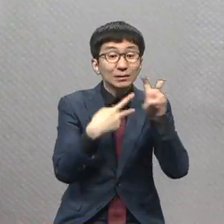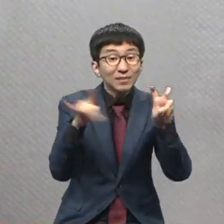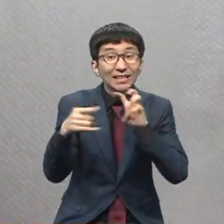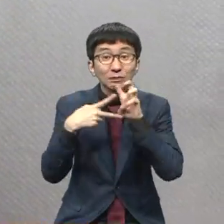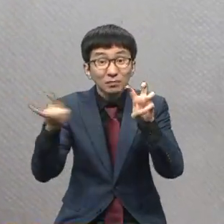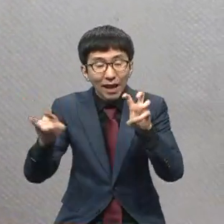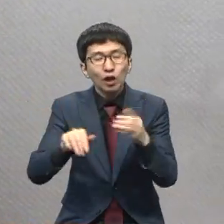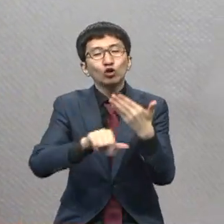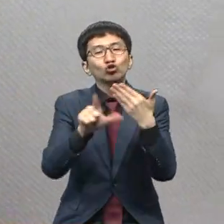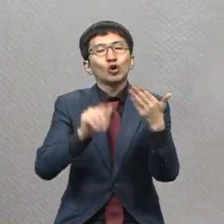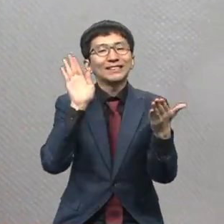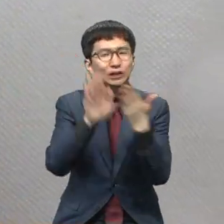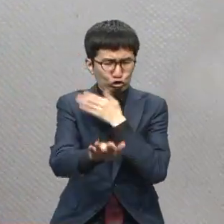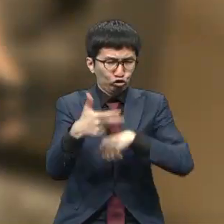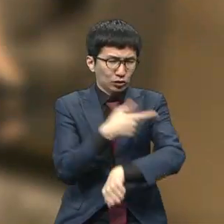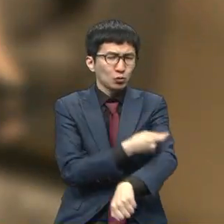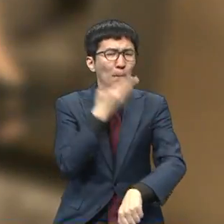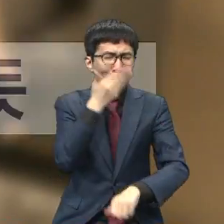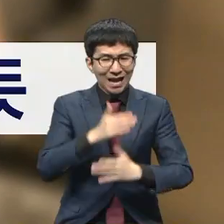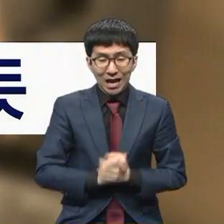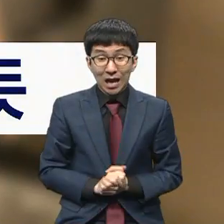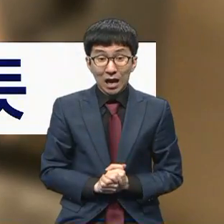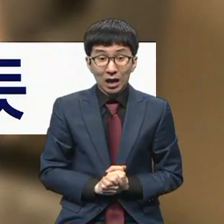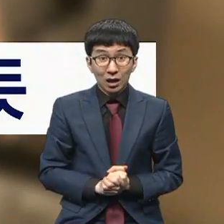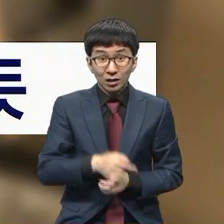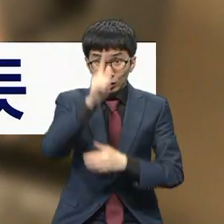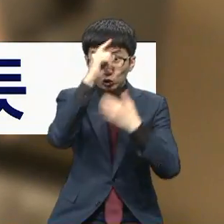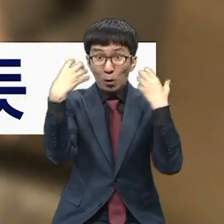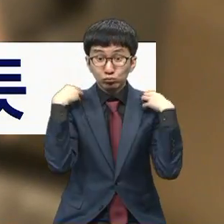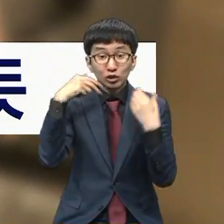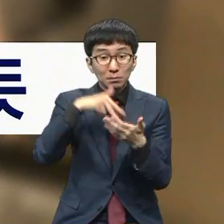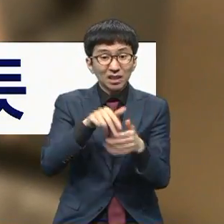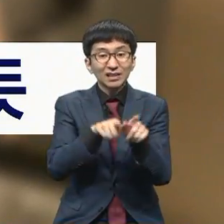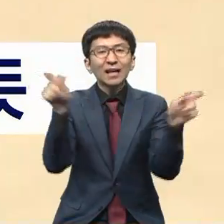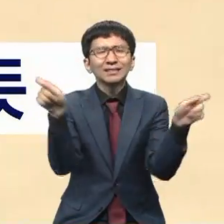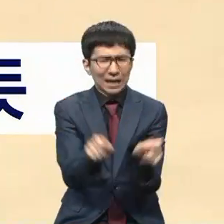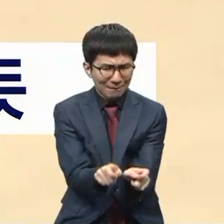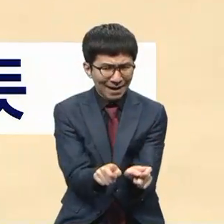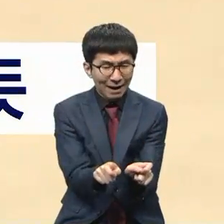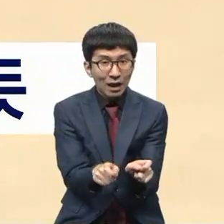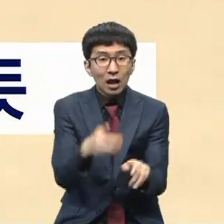정부는 접종 간격이 길지 않아 허위 응시할 이유가 적다고 봤지만 예상과 달리